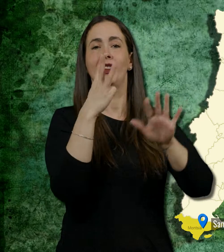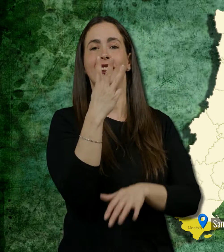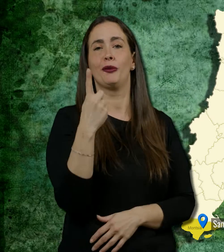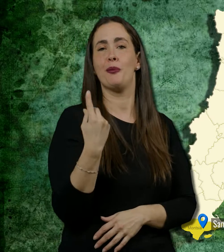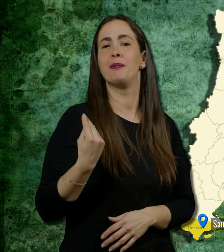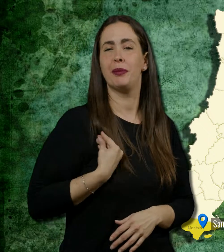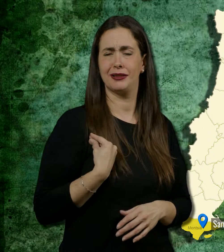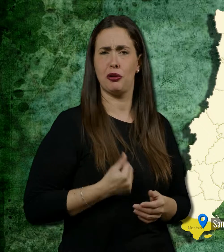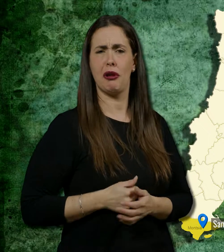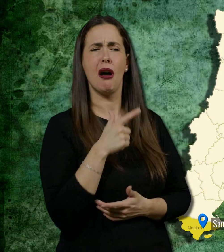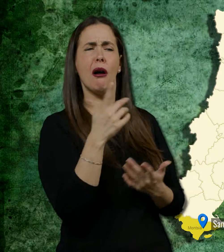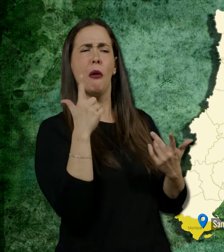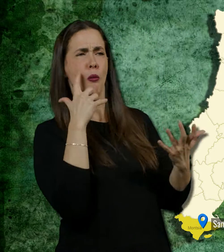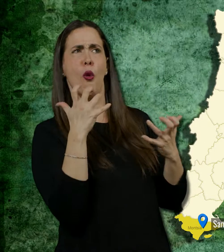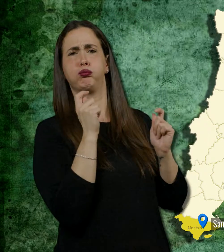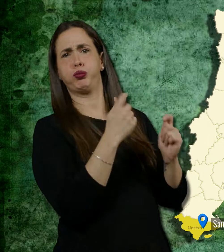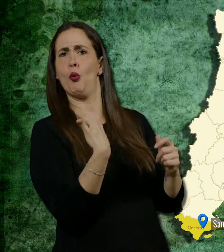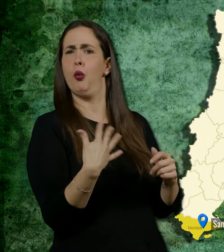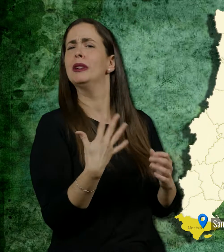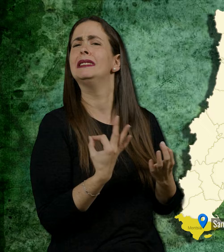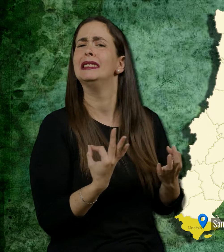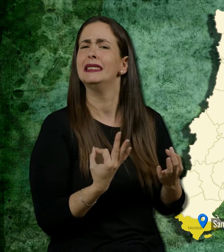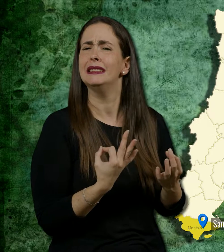Població: 14.931 habitants.